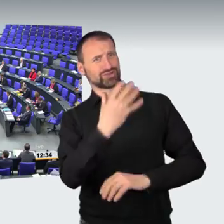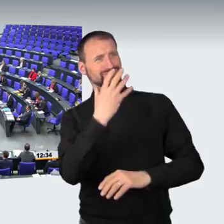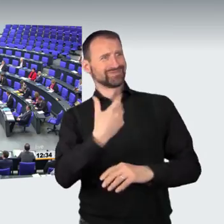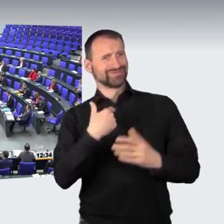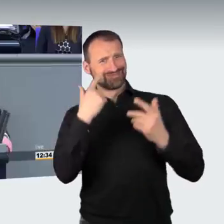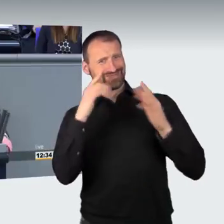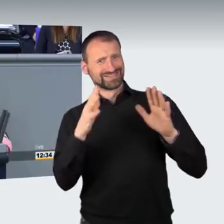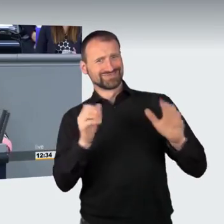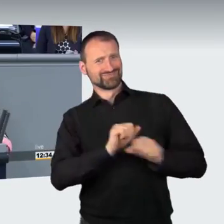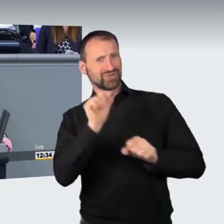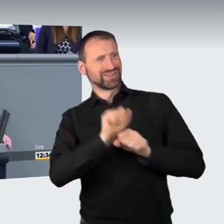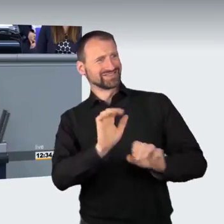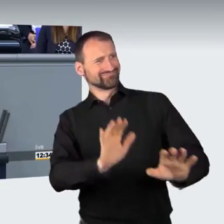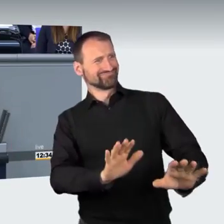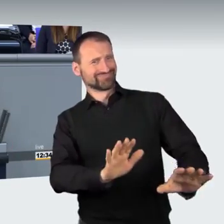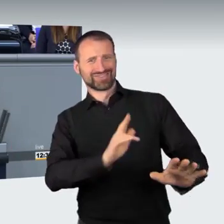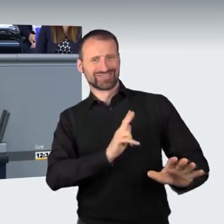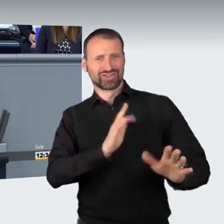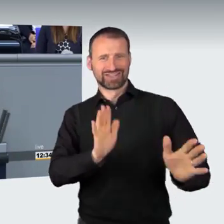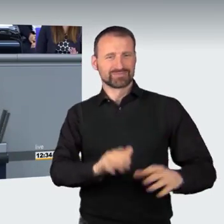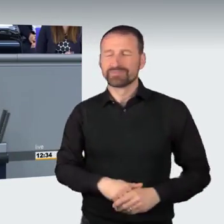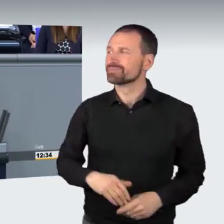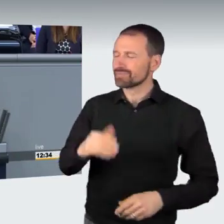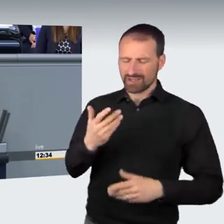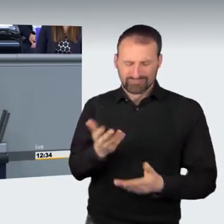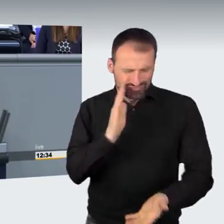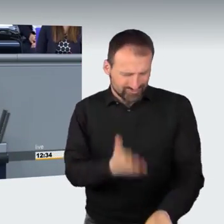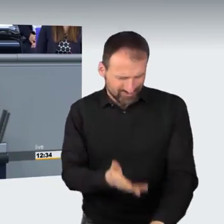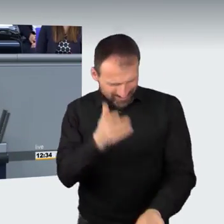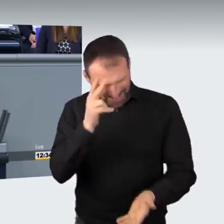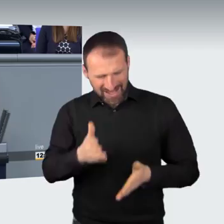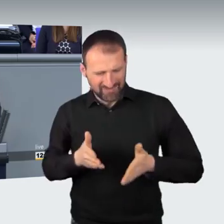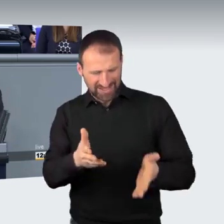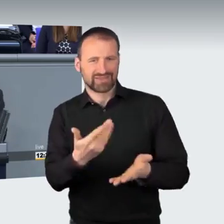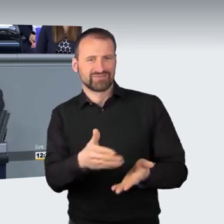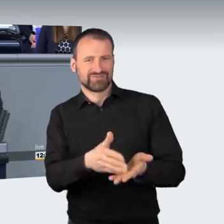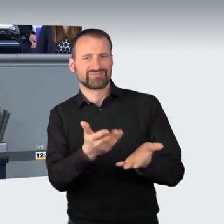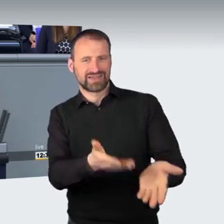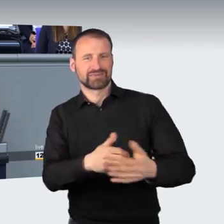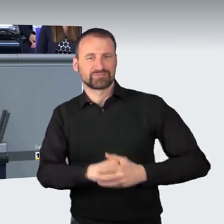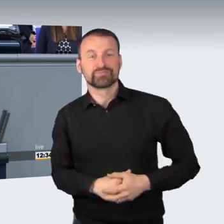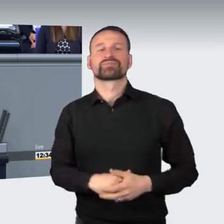ist für die Menschen in unserem Land von größter Bedeutung. Deshalb begrüße ich es in der Tat, dass wir einmal mehr